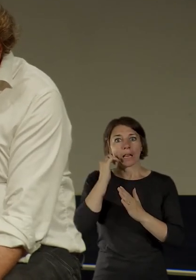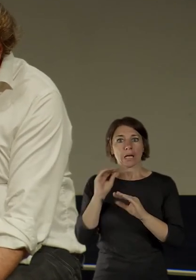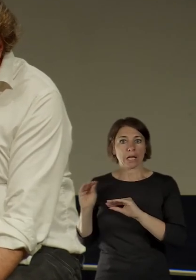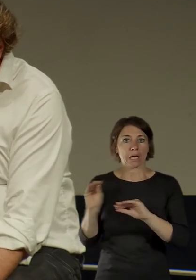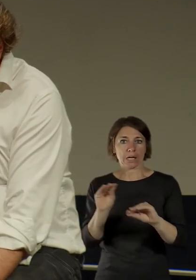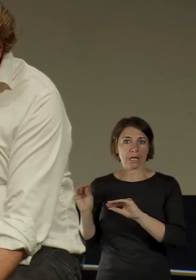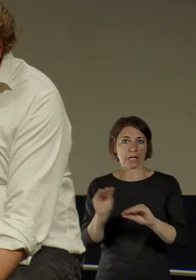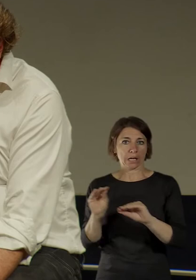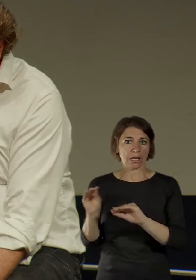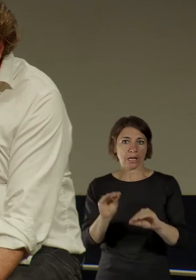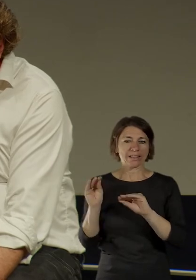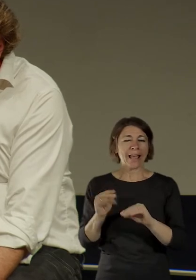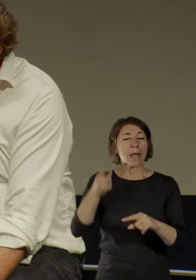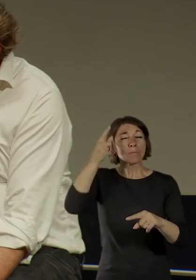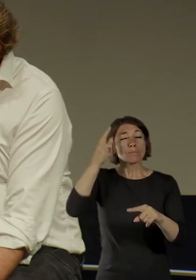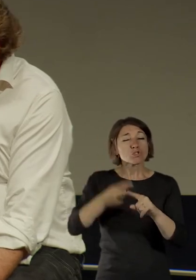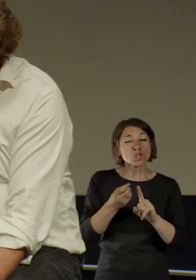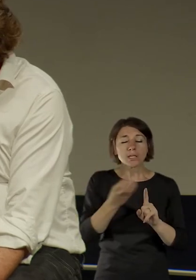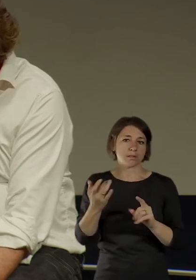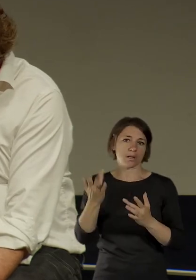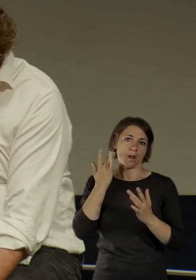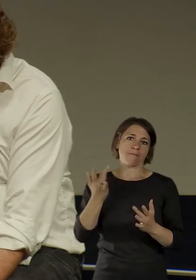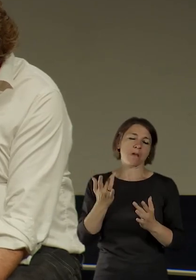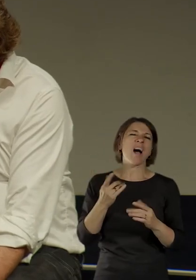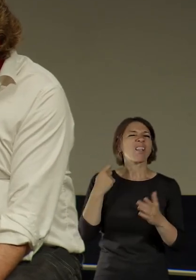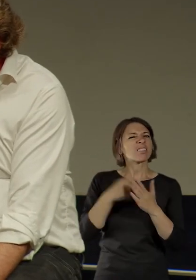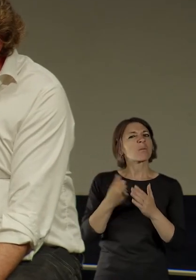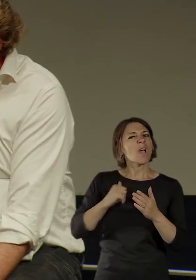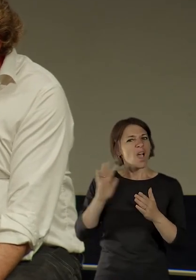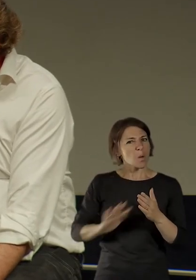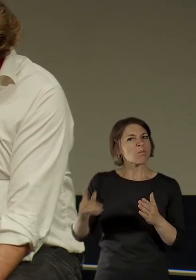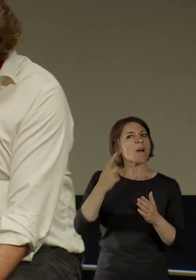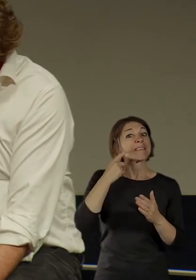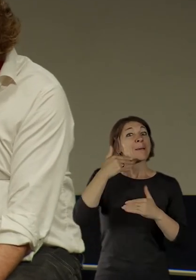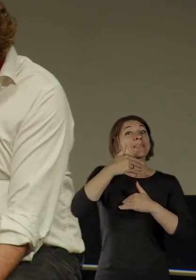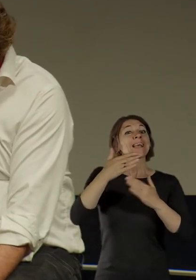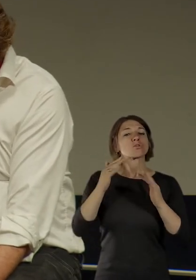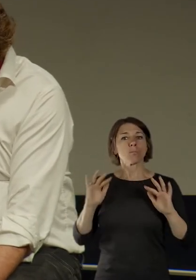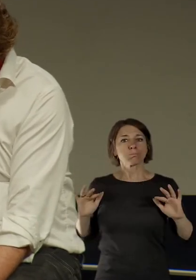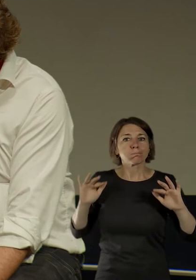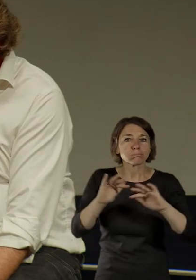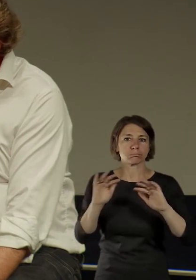znalosti o tom území. Děje se tak v celé Evropě. Má to výhody, má to nevýhody.